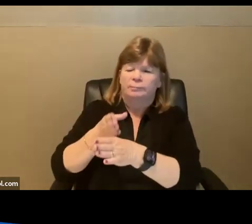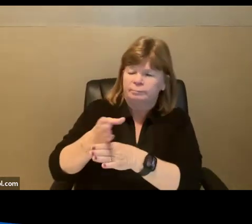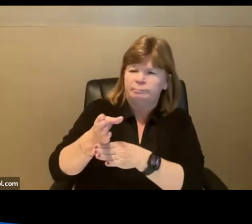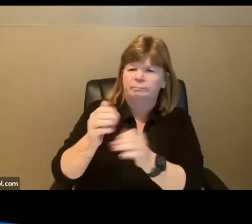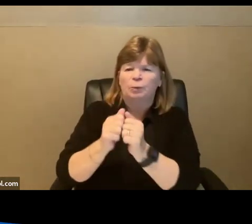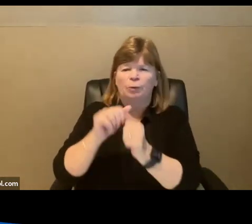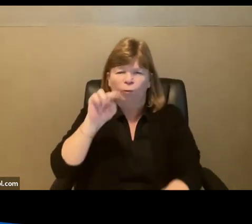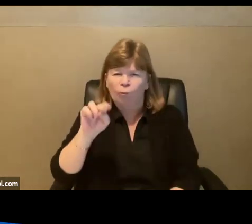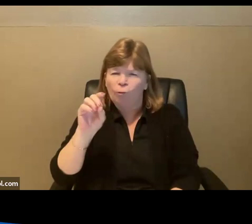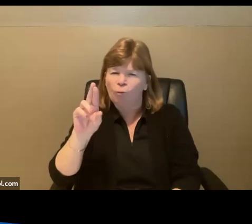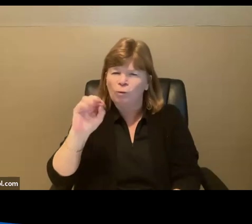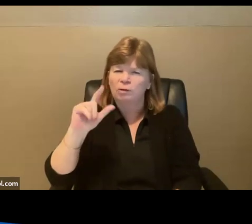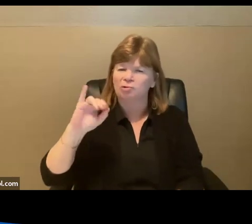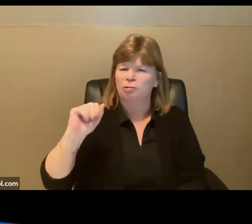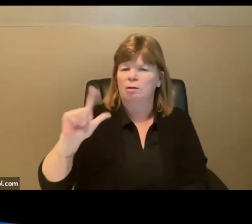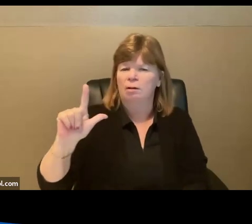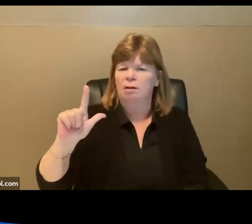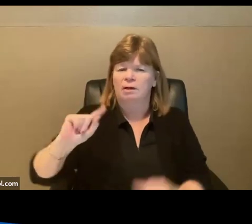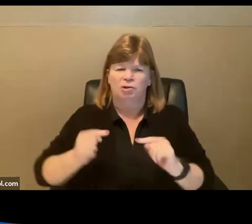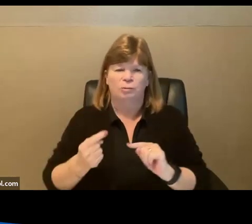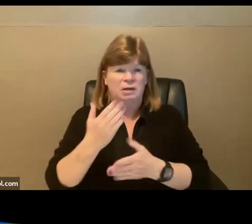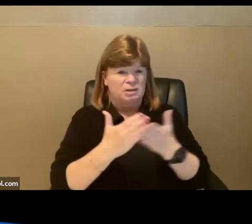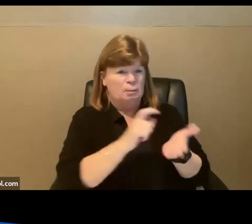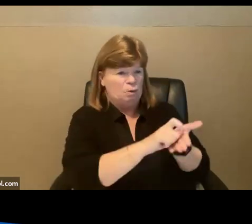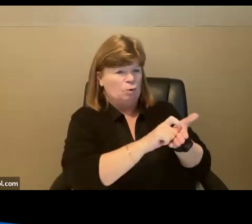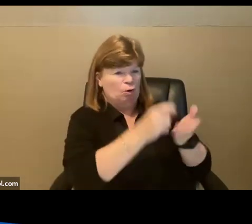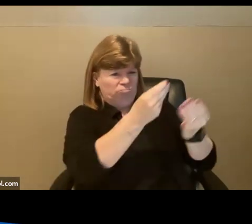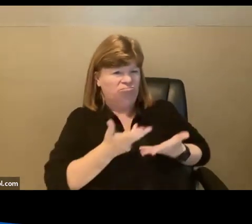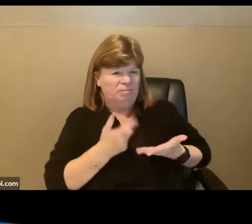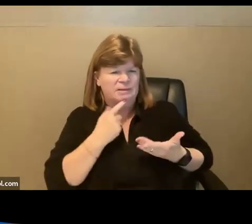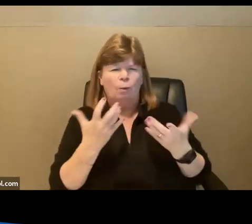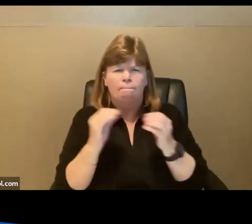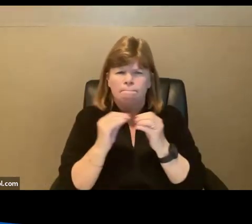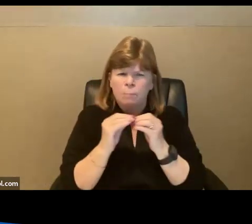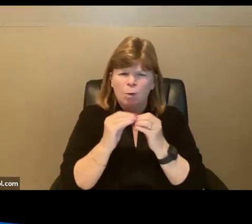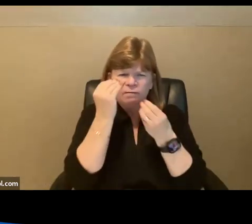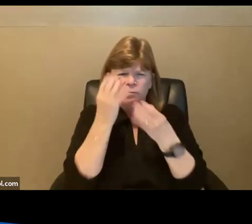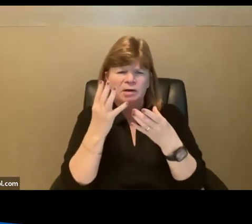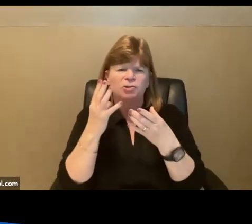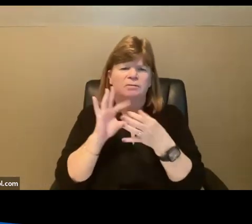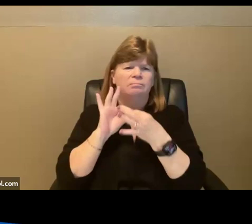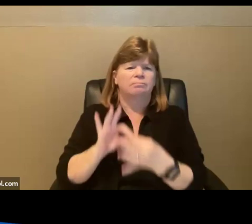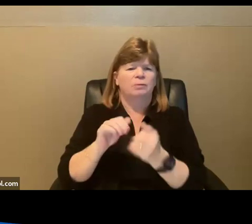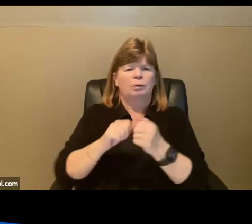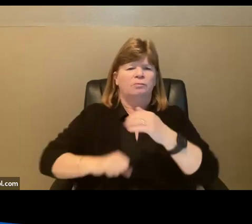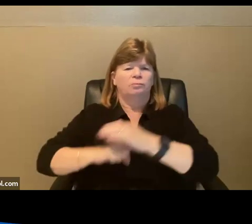Ahora, sé que alguien escribió y le gustaría escuchar más información incluyendo pacientes con accidentes cerebrovasculares, y trato de